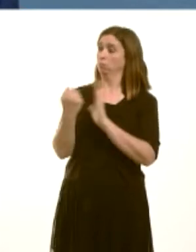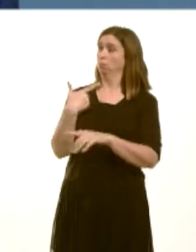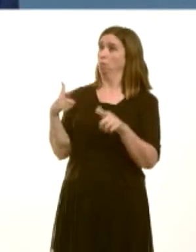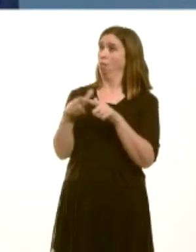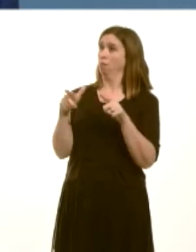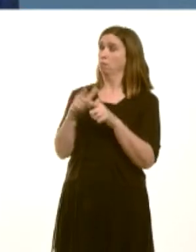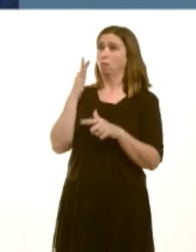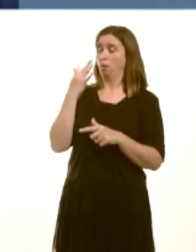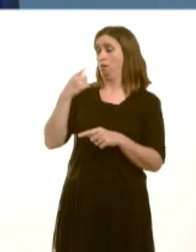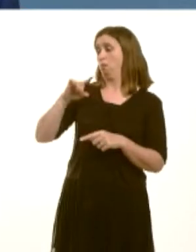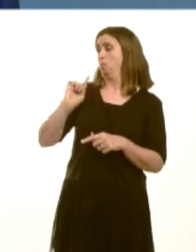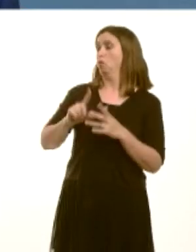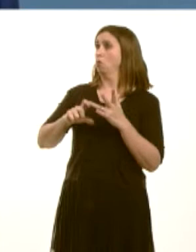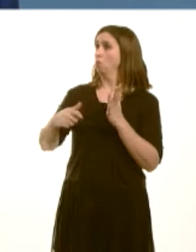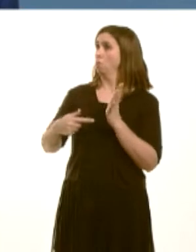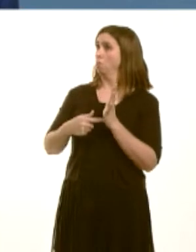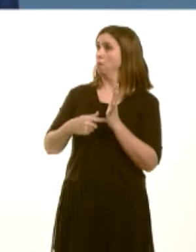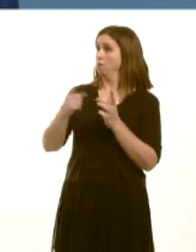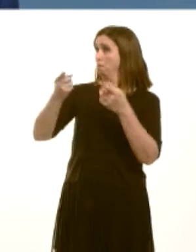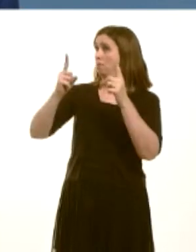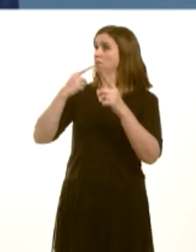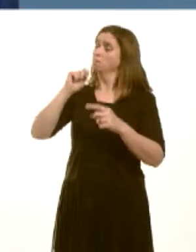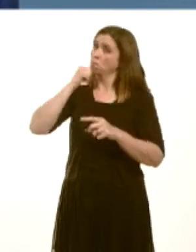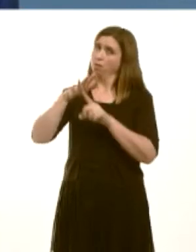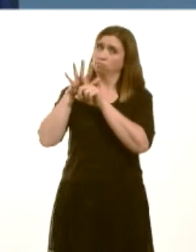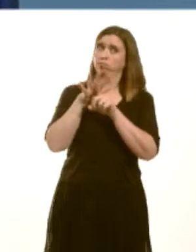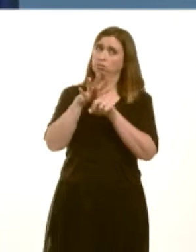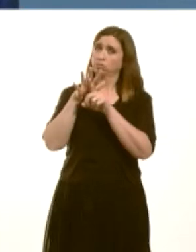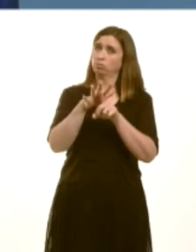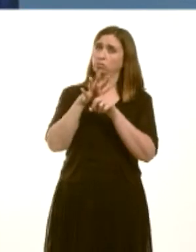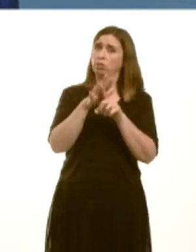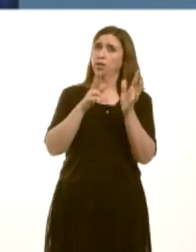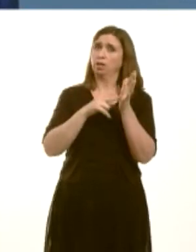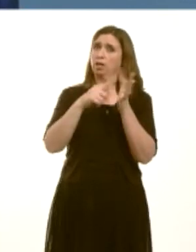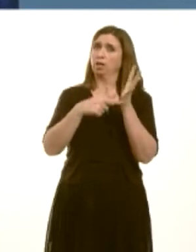Rail ar y mater hwn. Felly, yn yr amgylchiadau, a allwch chi ddweud wrthym ni pa gamau penodol